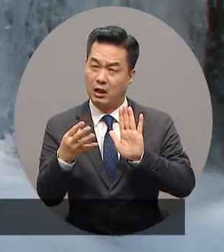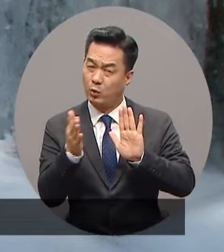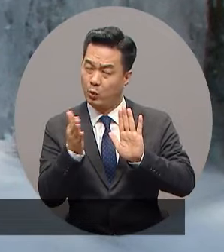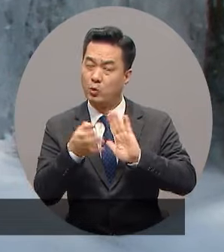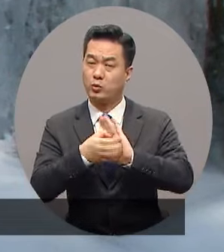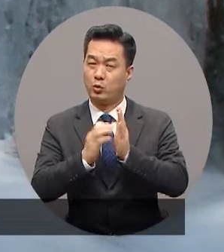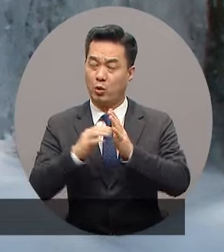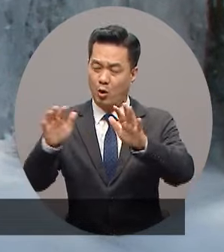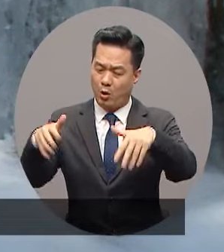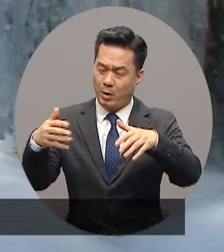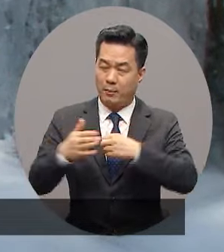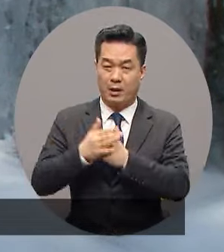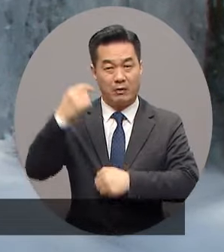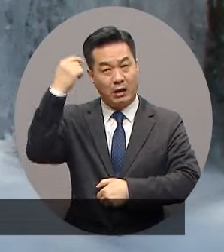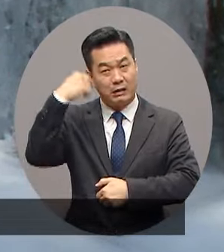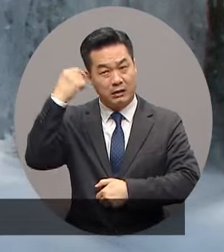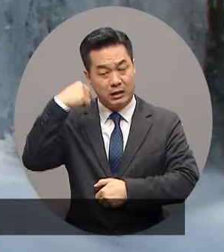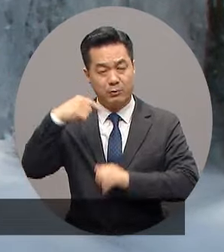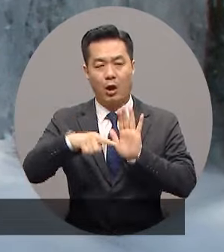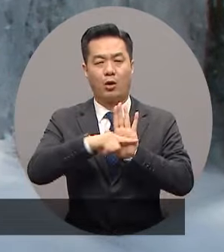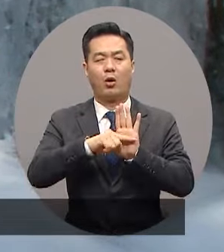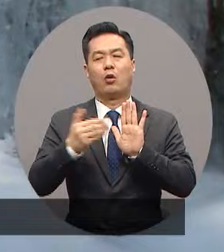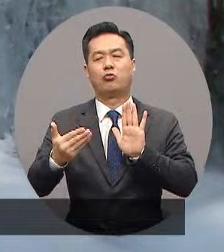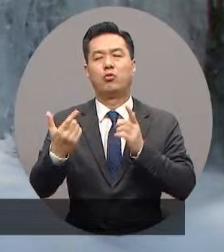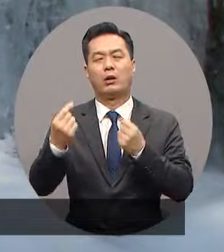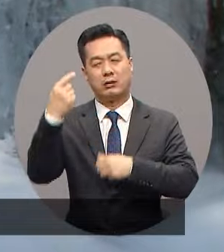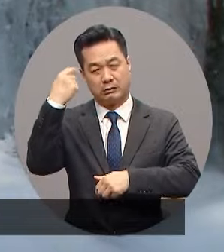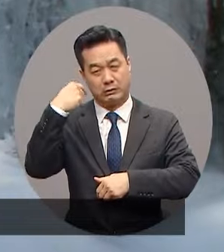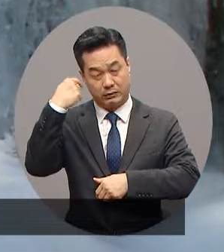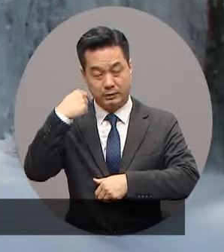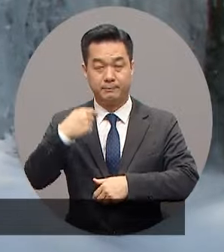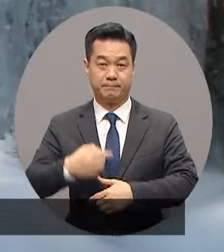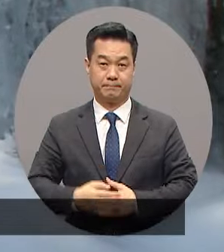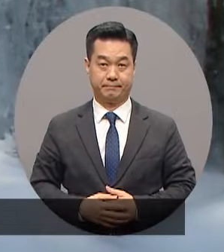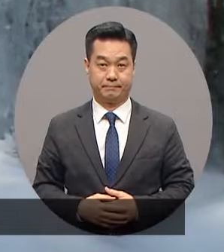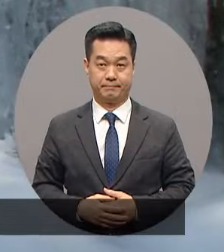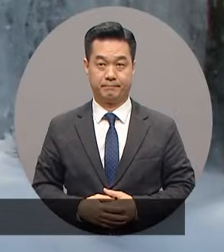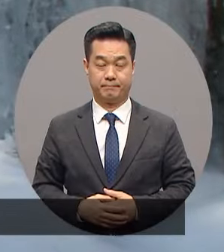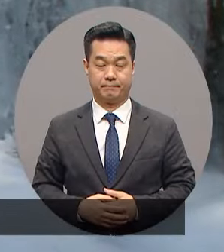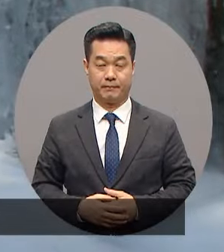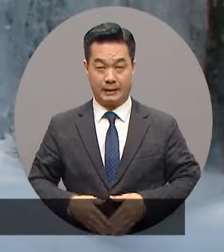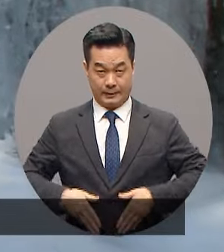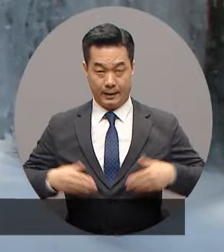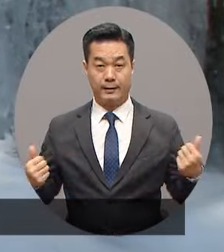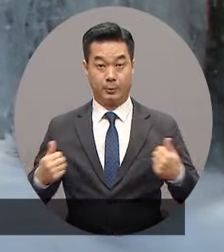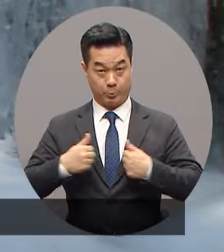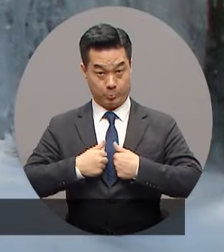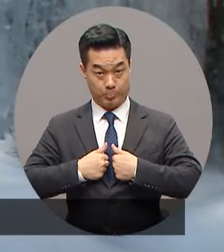오늘 서울의 최고 기온이 영하 4도인데, 찬바람 때문에 실제로 체감하는 온도는 영하 9도 안팎으로 더 낮겠습니다.